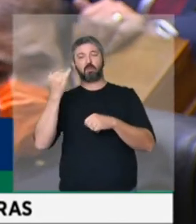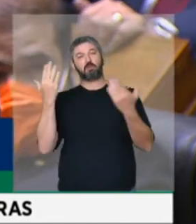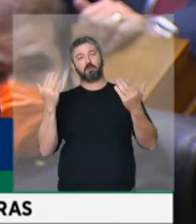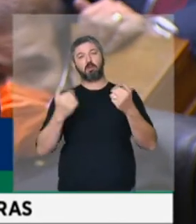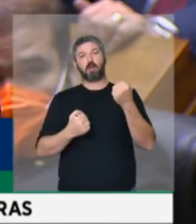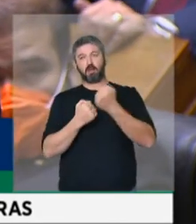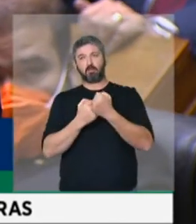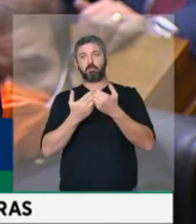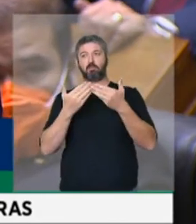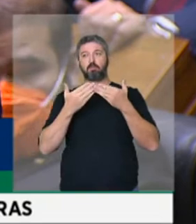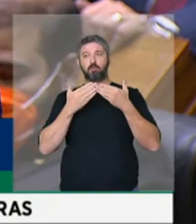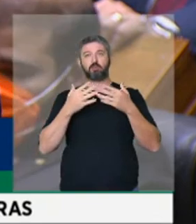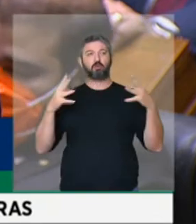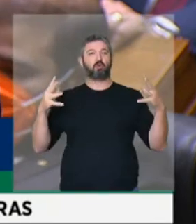CONVICÇÃO DA IMPORTÂNCIA DESSE TEMA, O PSDB APOIA ESSE